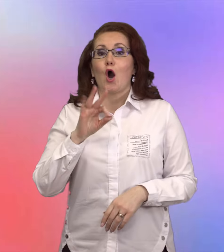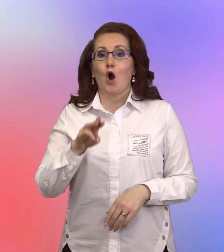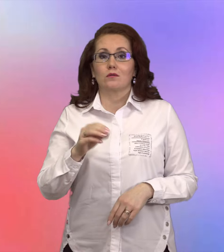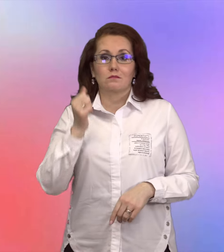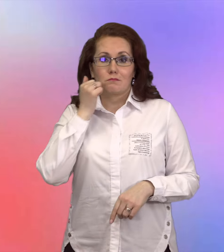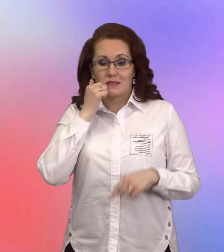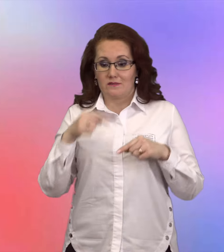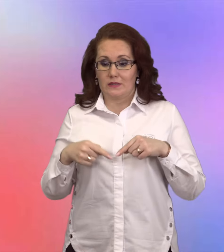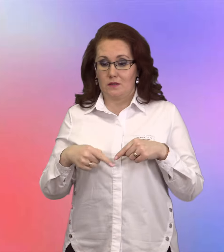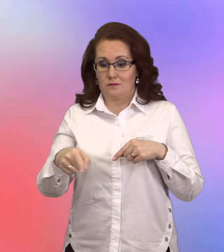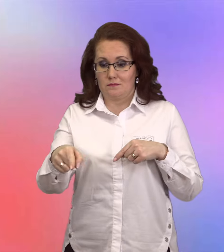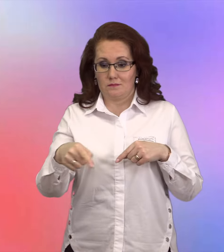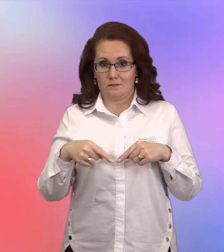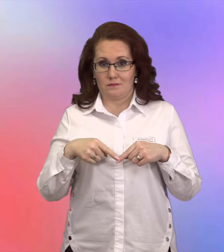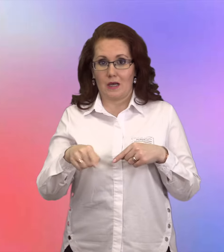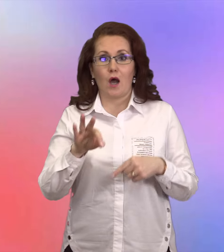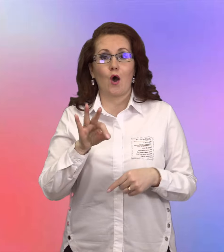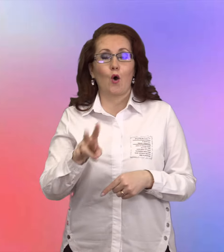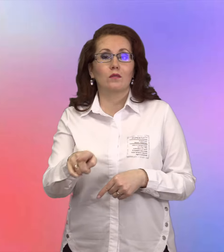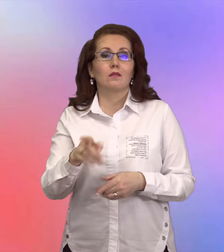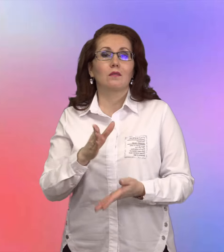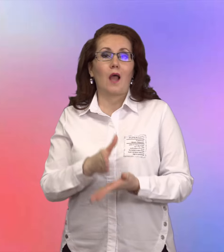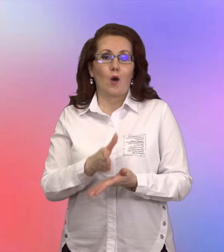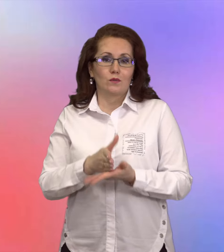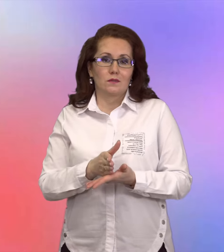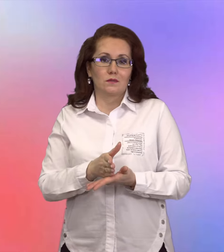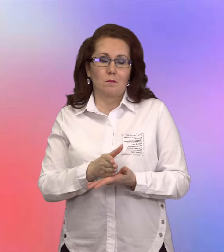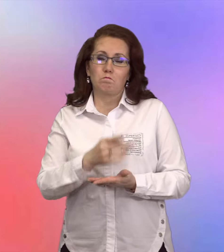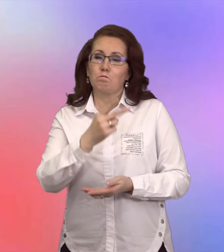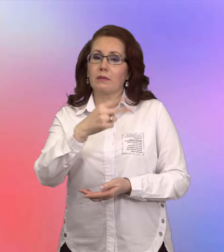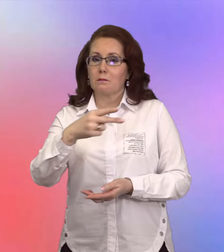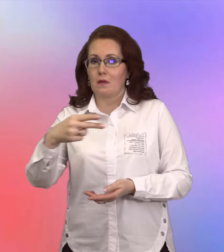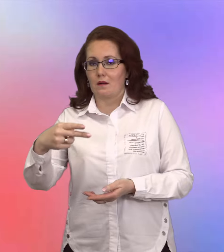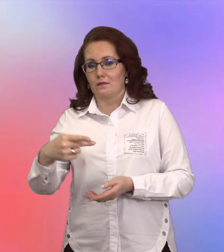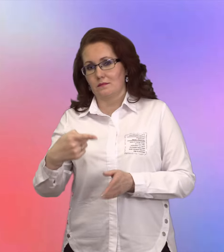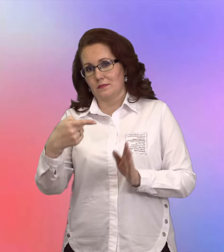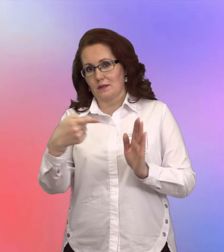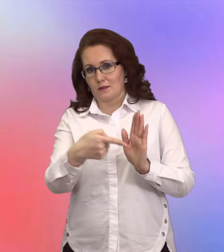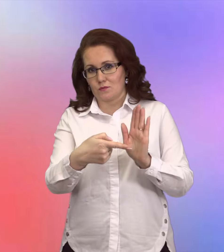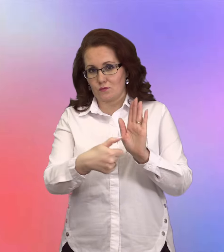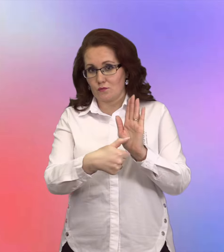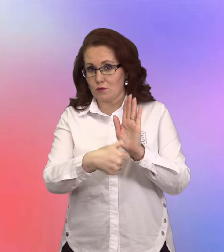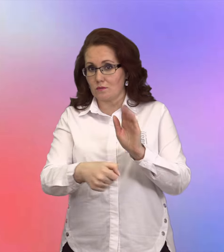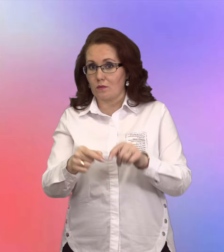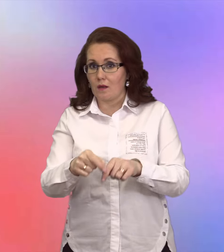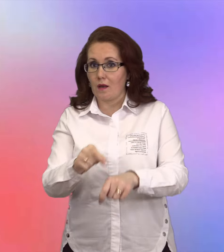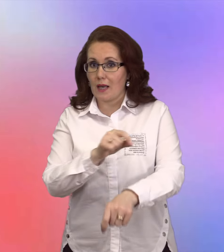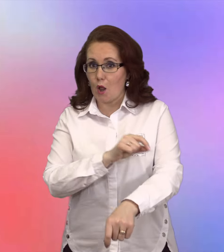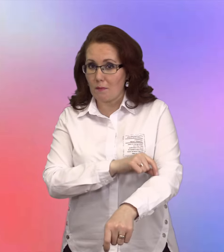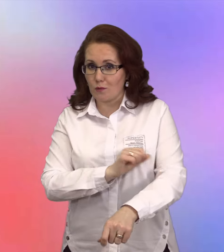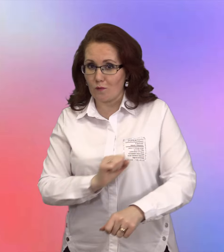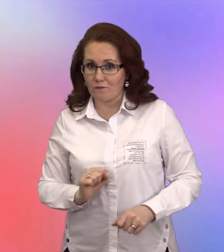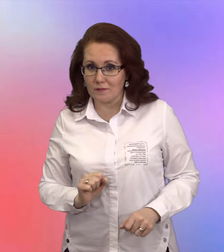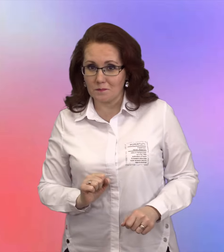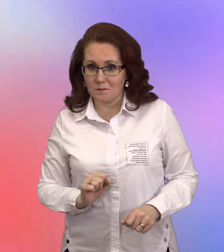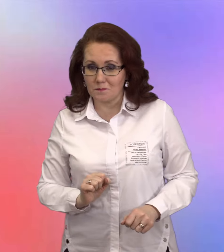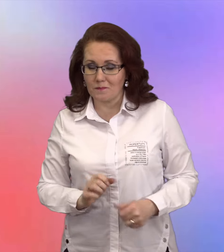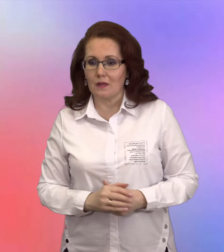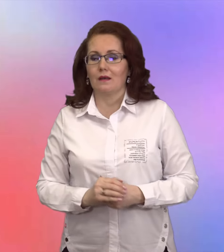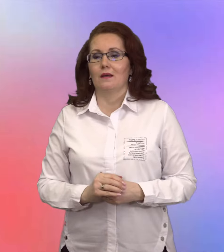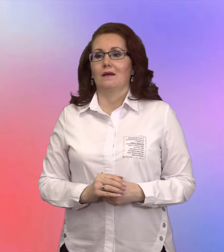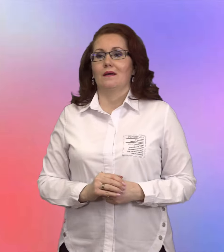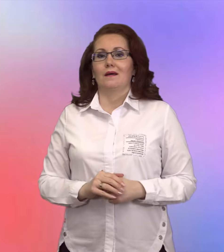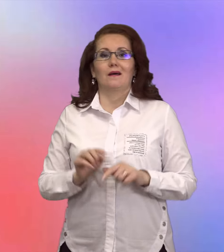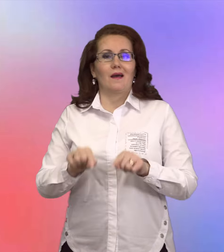от Москвы он находится на расстоянии примерно 1600 км.